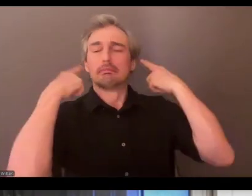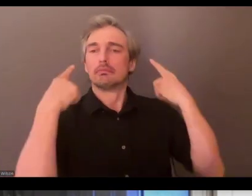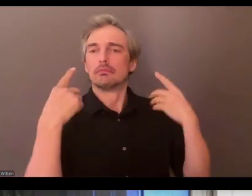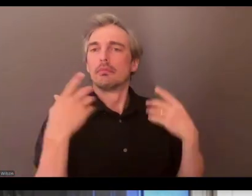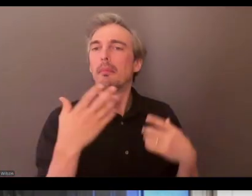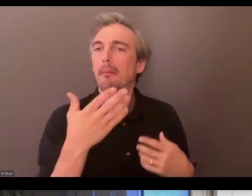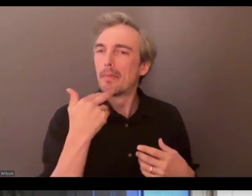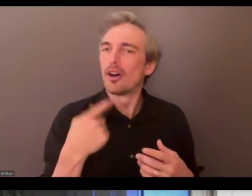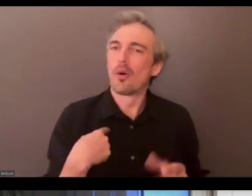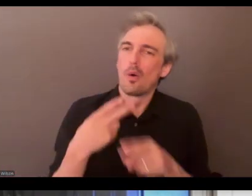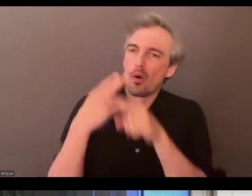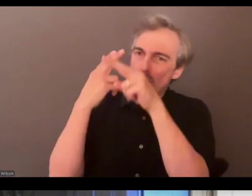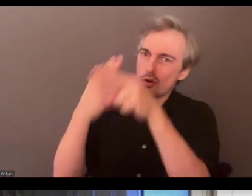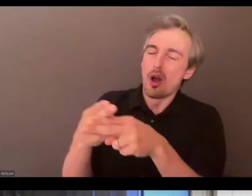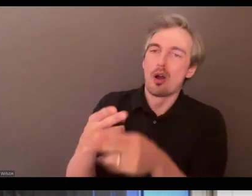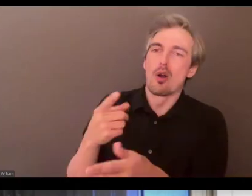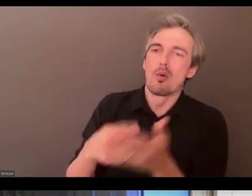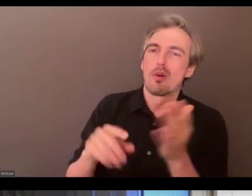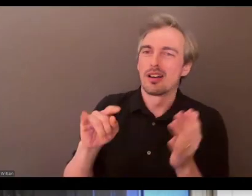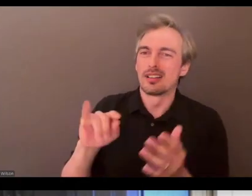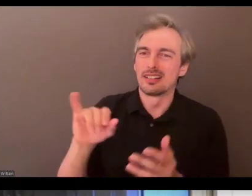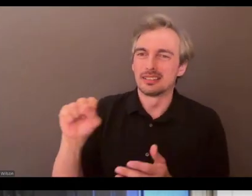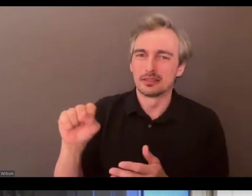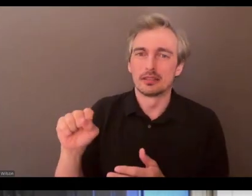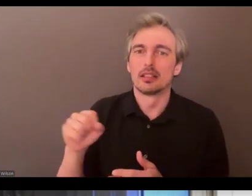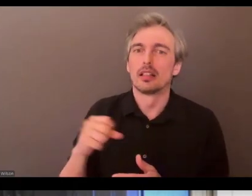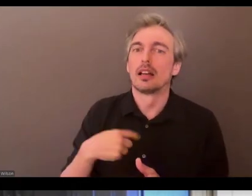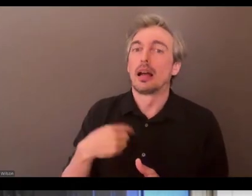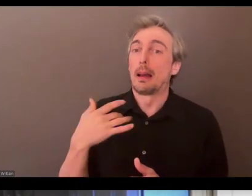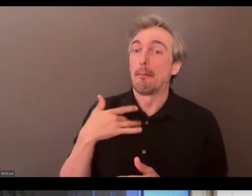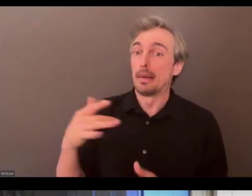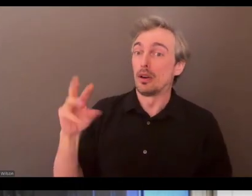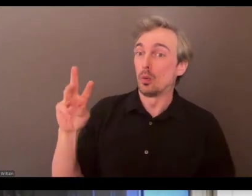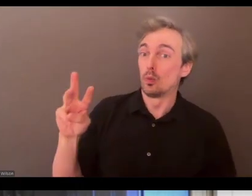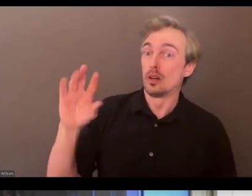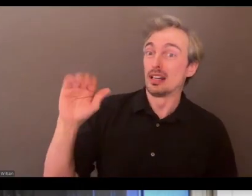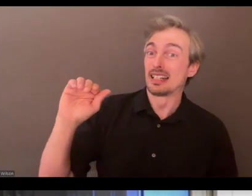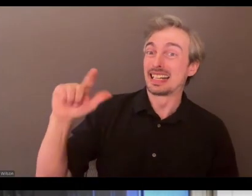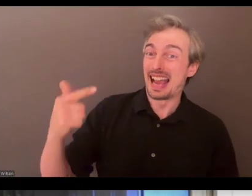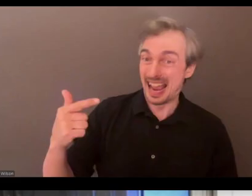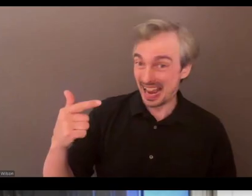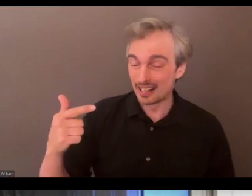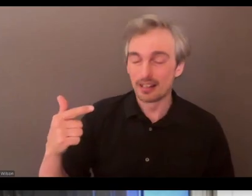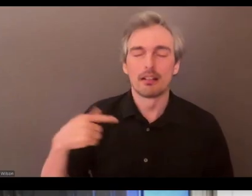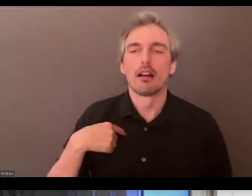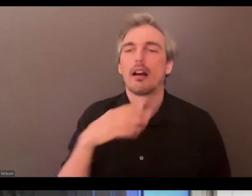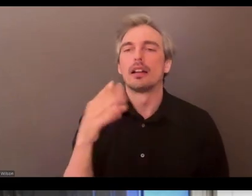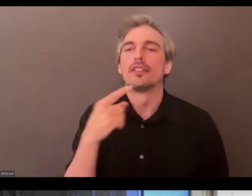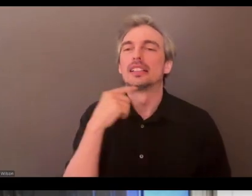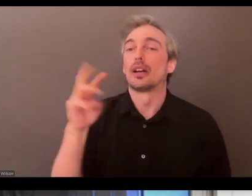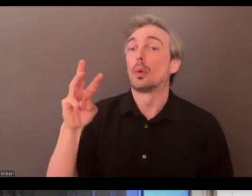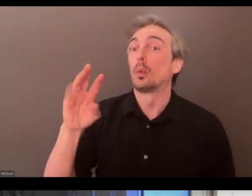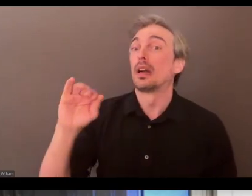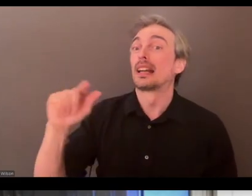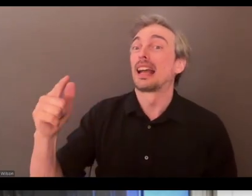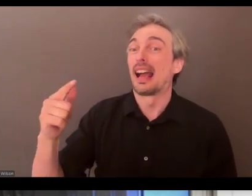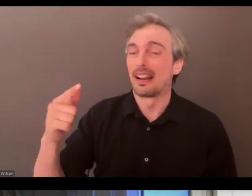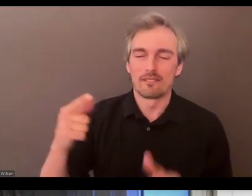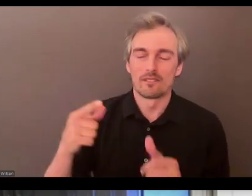たとえアクセシビリティの専門家のグル ープに対してであっても、最初に必ず説明します。 なぜなら、聴衆の中に誰がいるかはわからないからです。